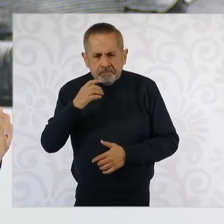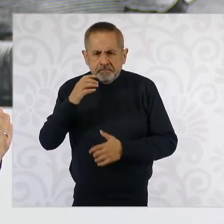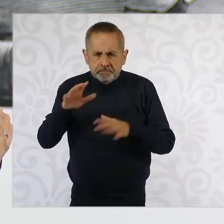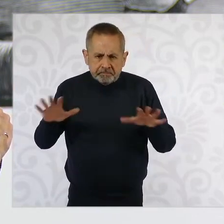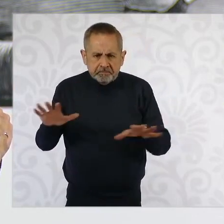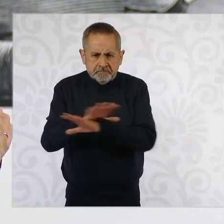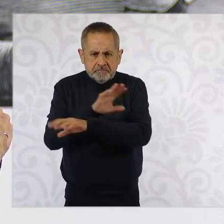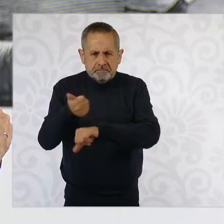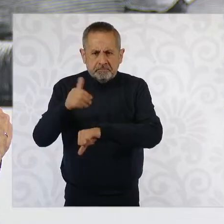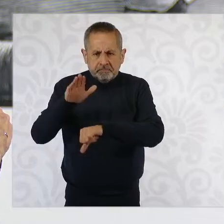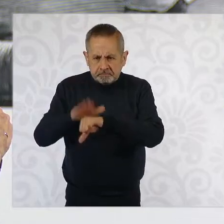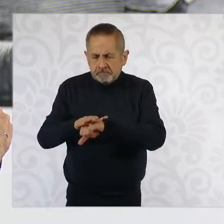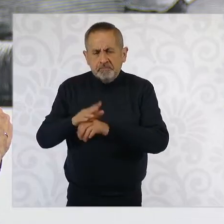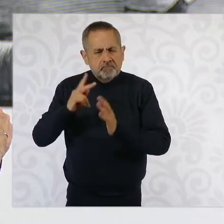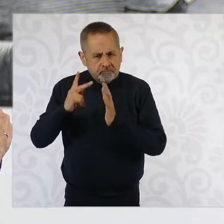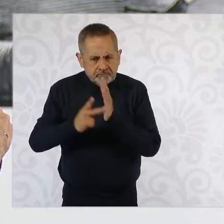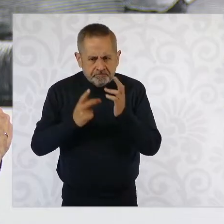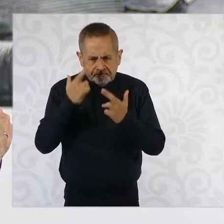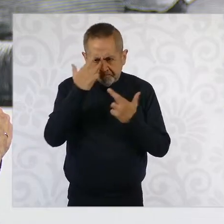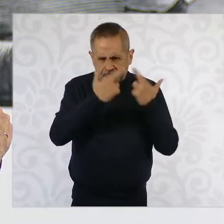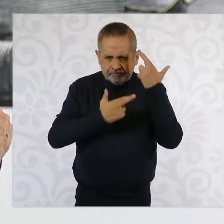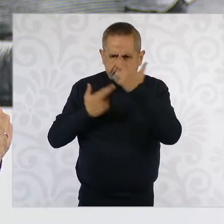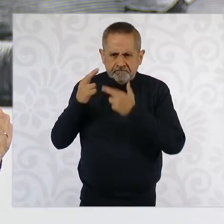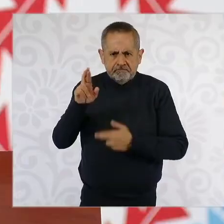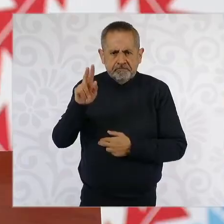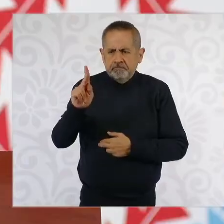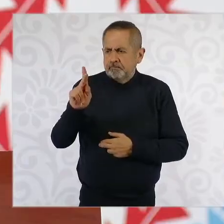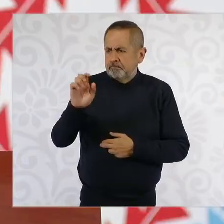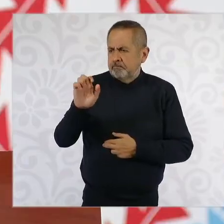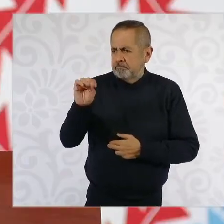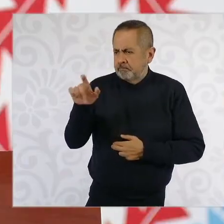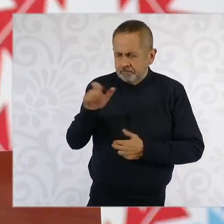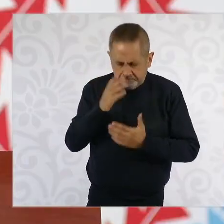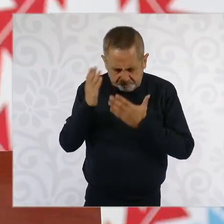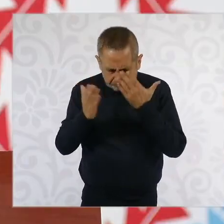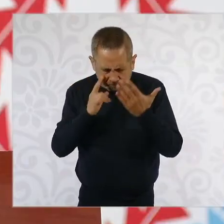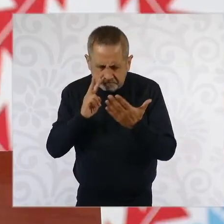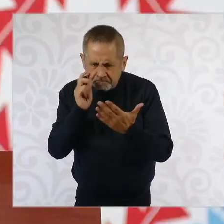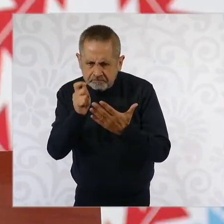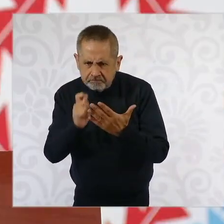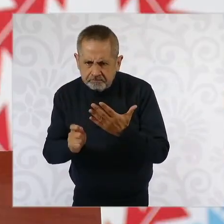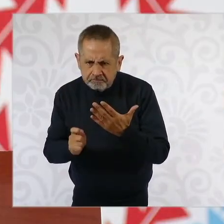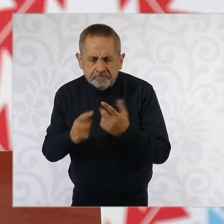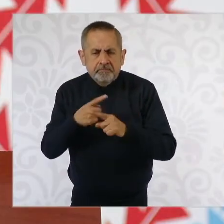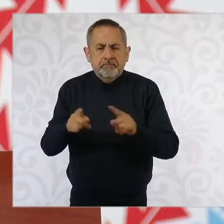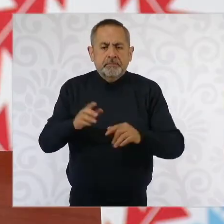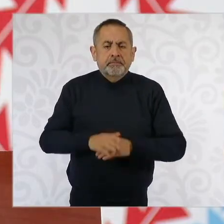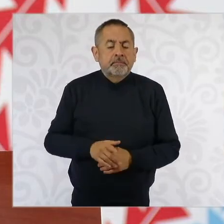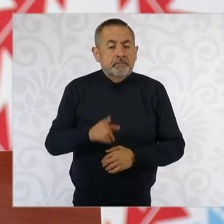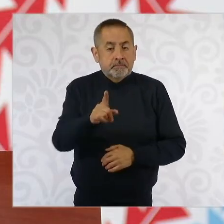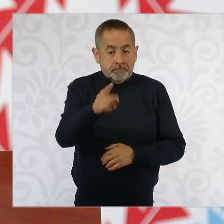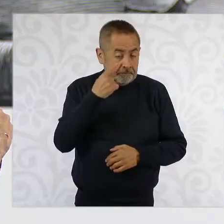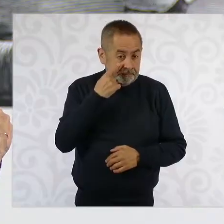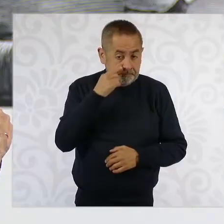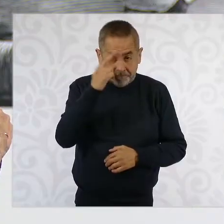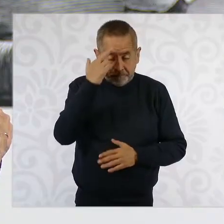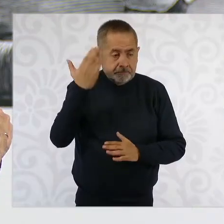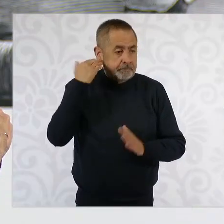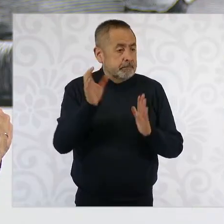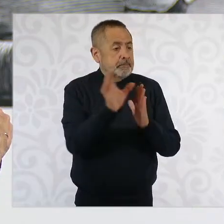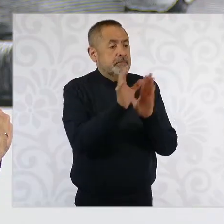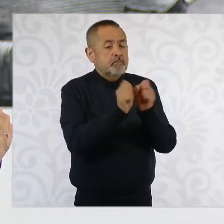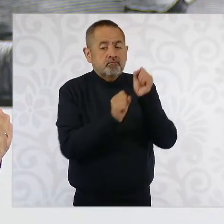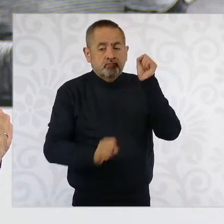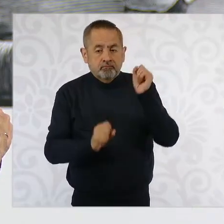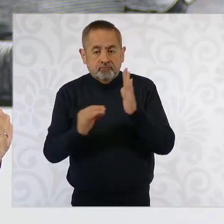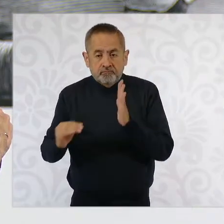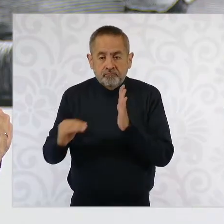varios sentidos ya vamos a presentarlo aquí eh el cambio constitucional que se hizo para